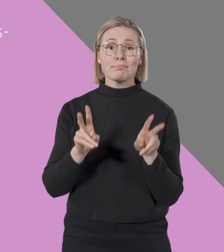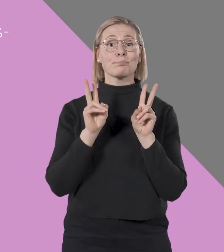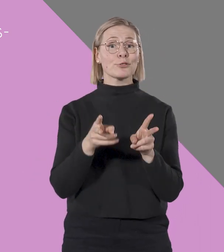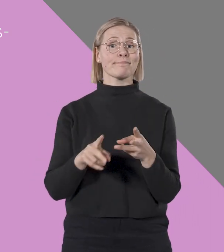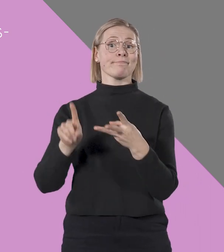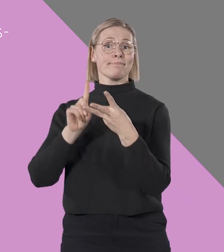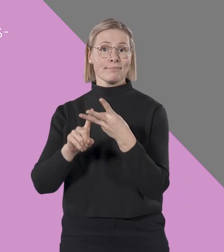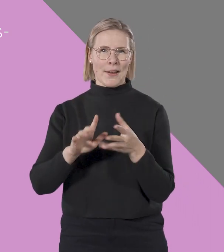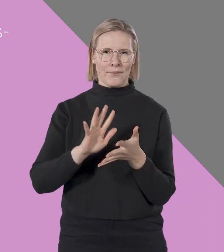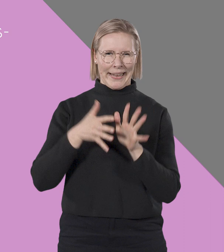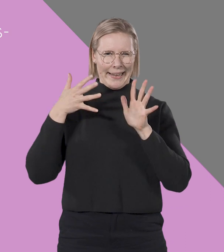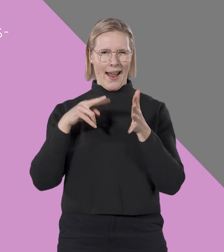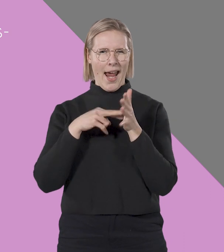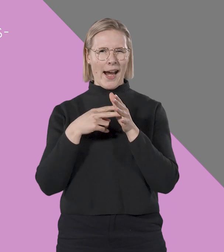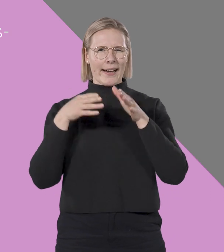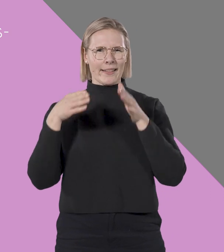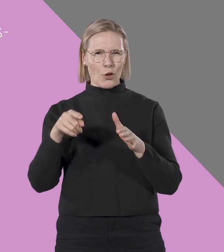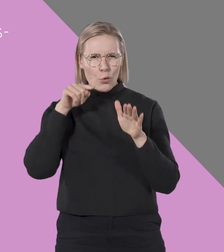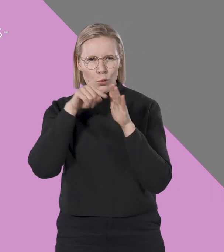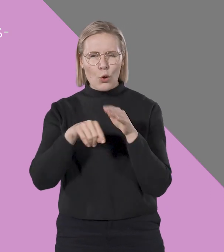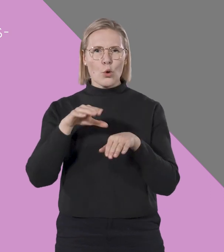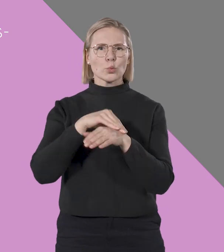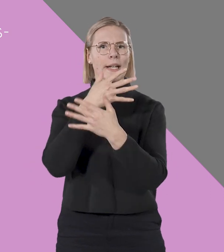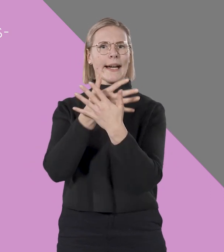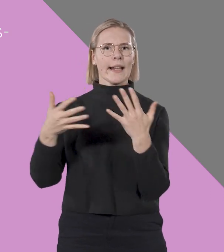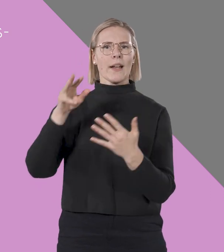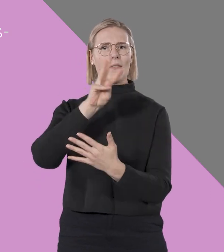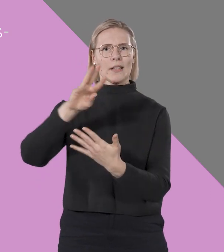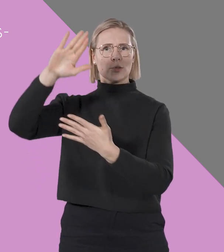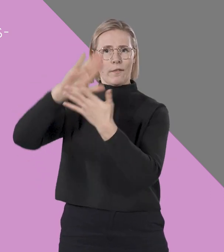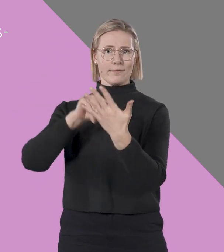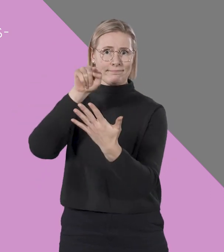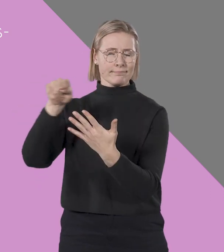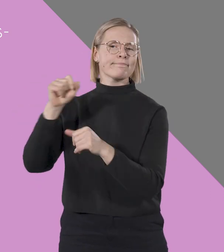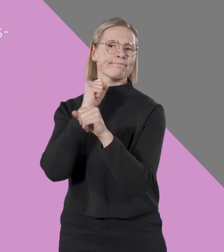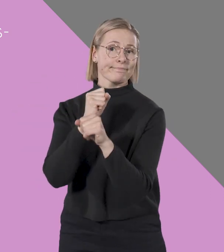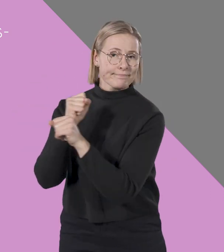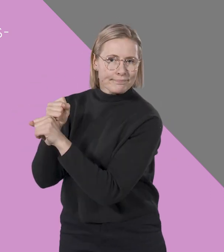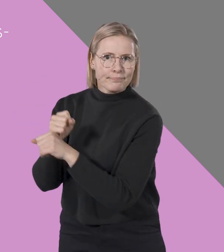sekä ruotsinkielisten verkkosivujen tuottamista osaksi VIKKE-hanketta.